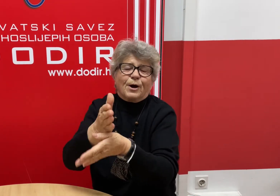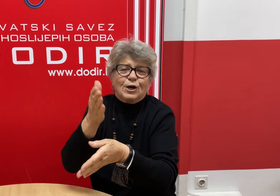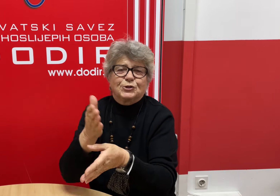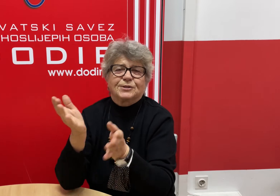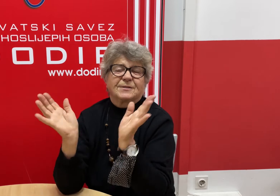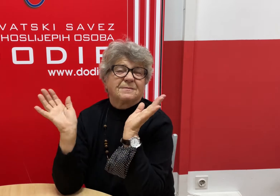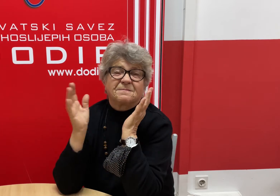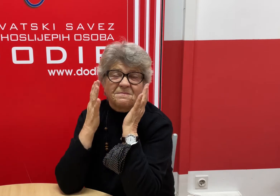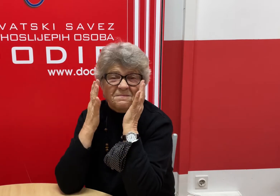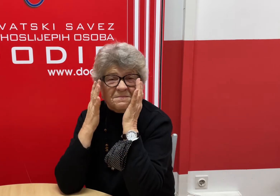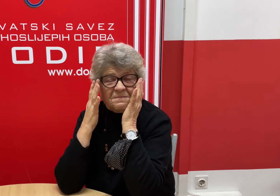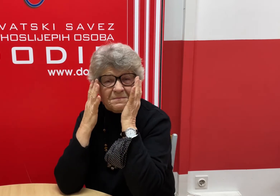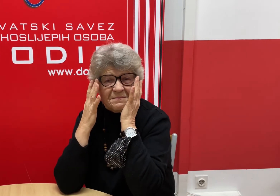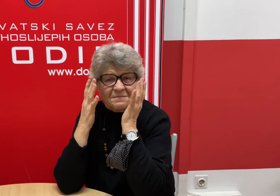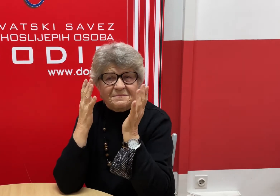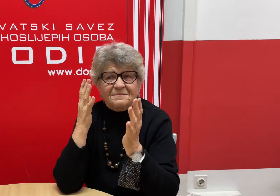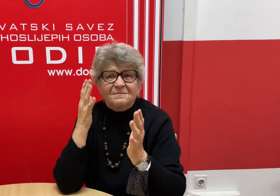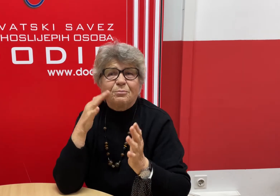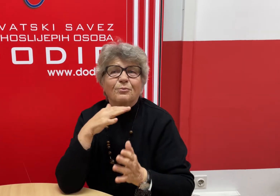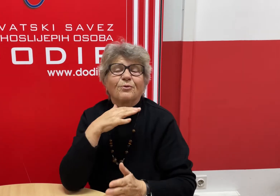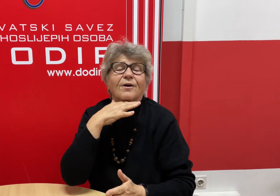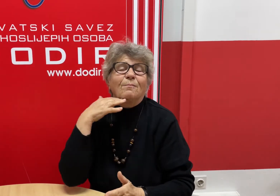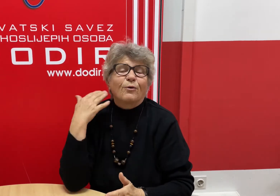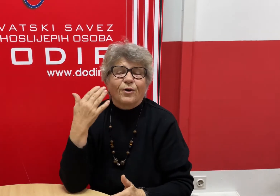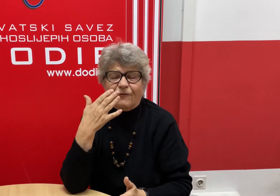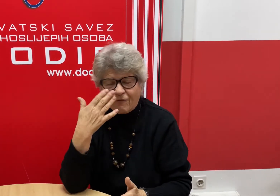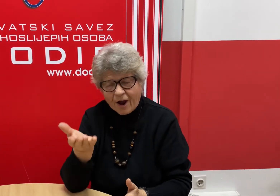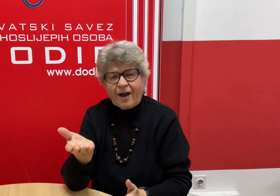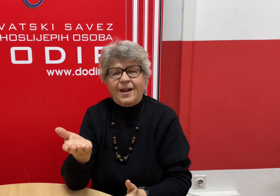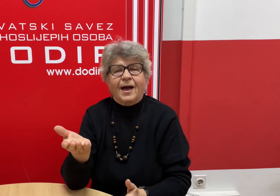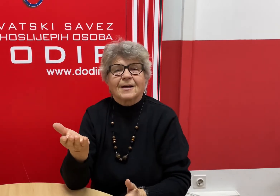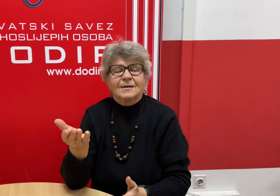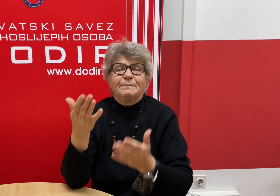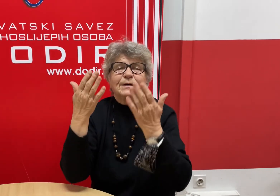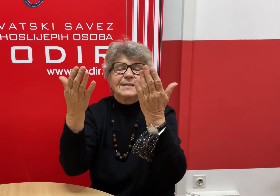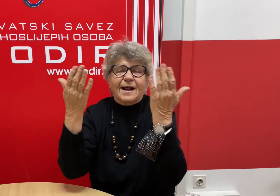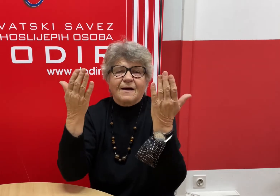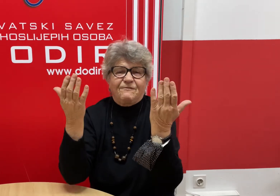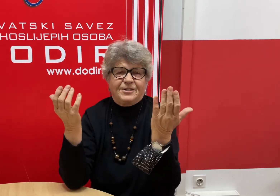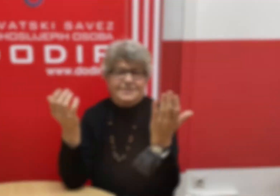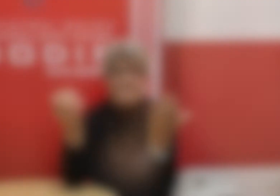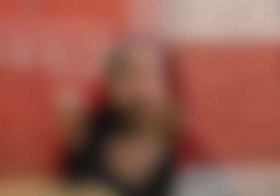na neki način. Puno hvala i pozdrav svima!